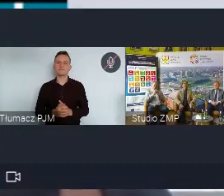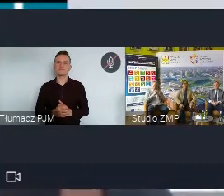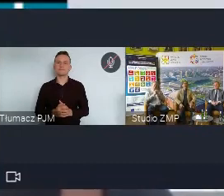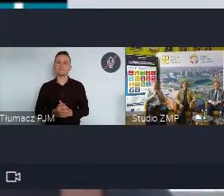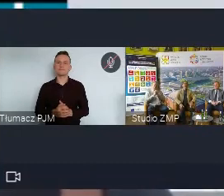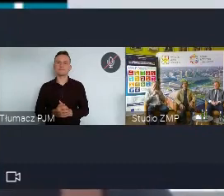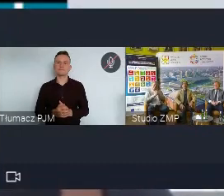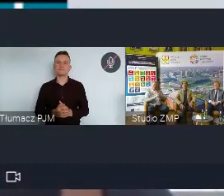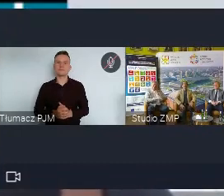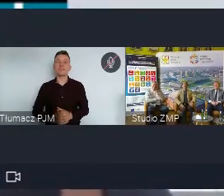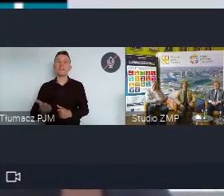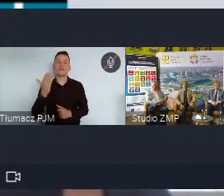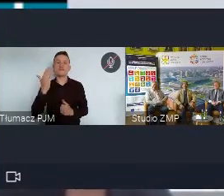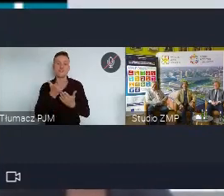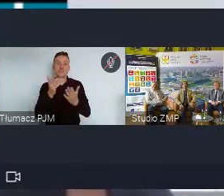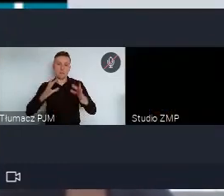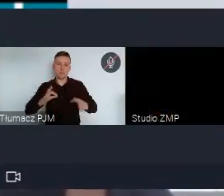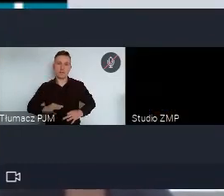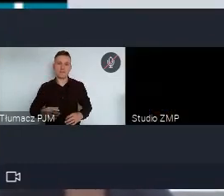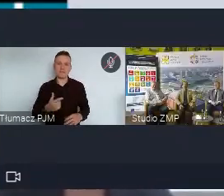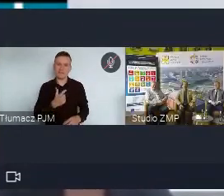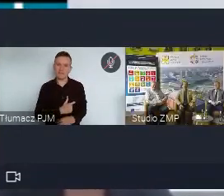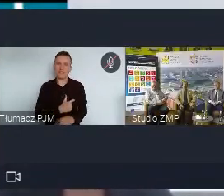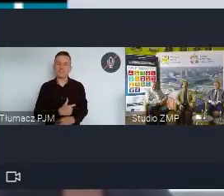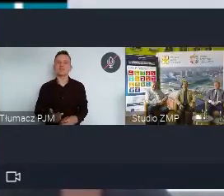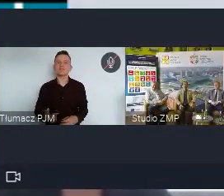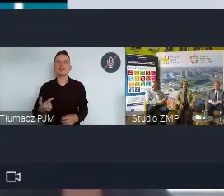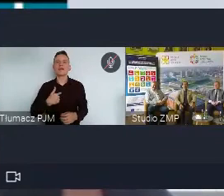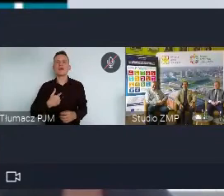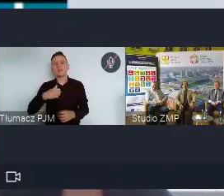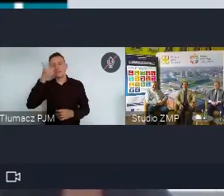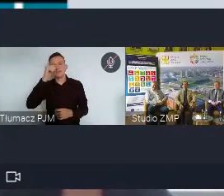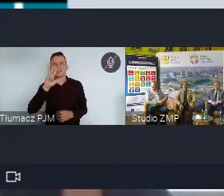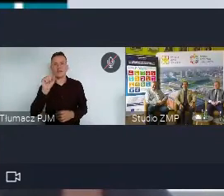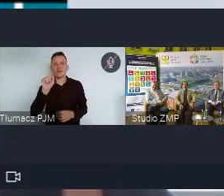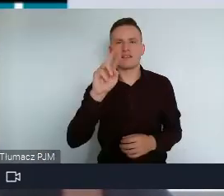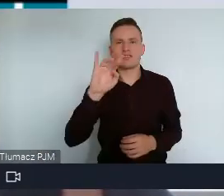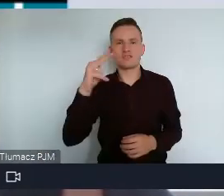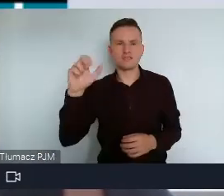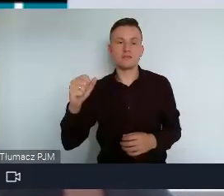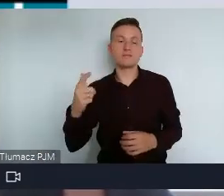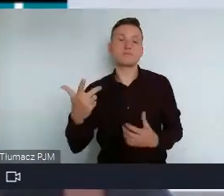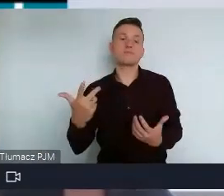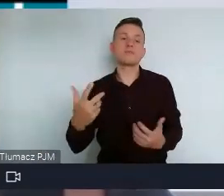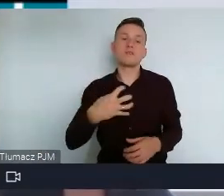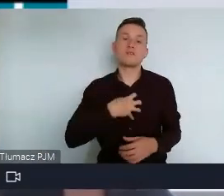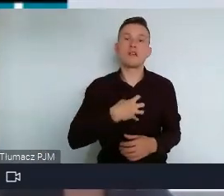Witam państwa serdecznie. Nazywam się Katarzyna Szymczak-Pomianowska i jestem Dyrektorem Departamentu Zrównoważonego Rozwoju